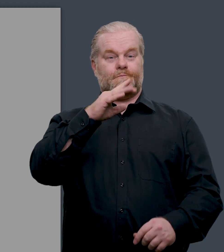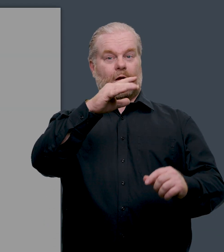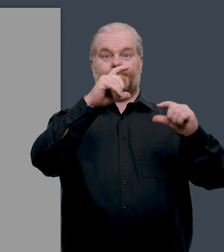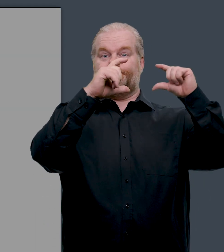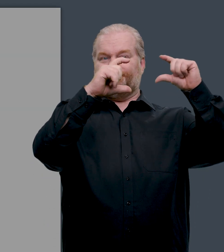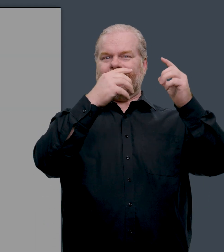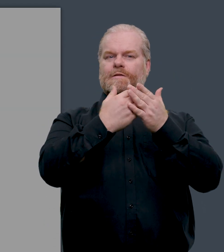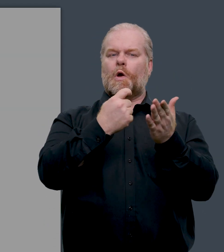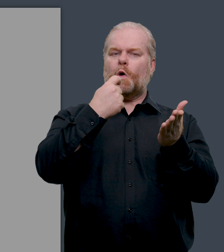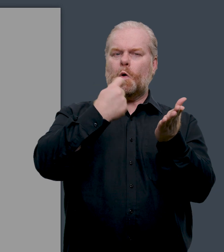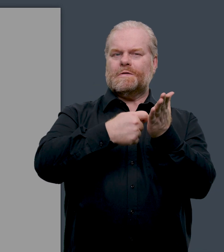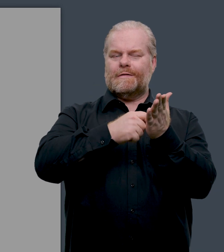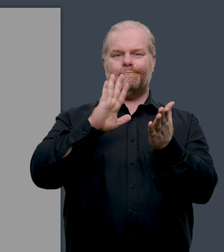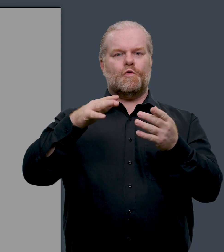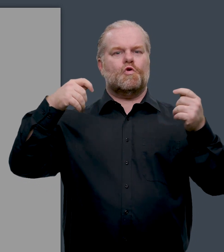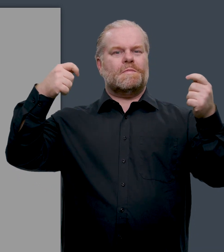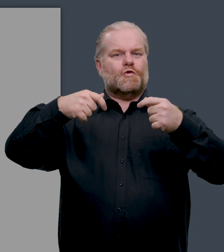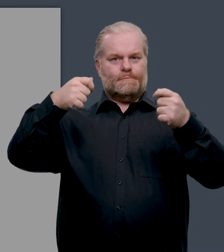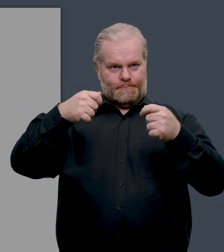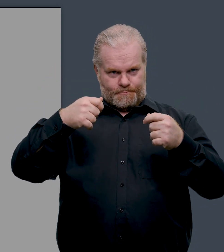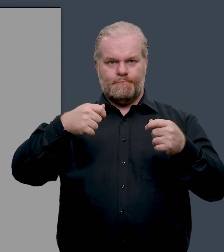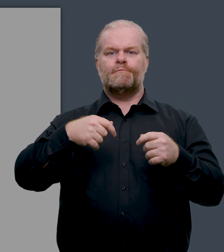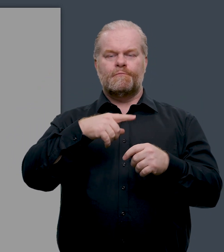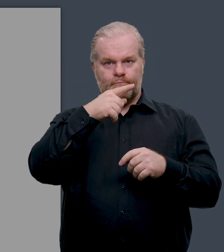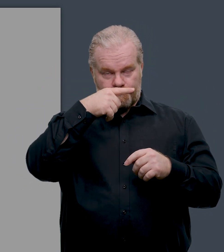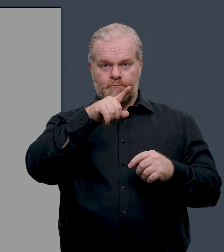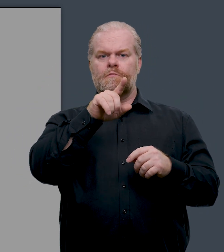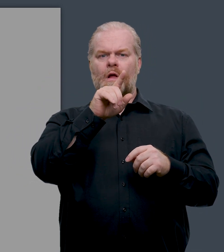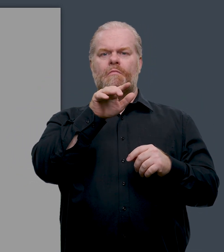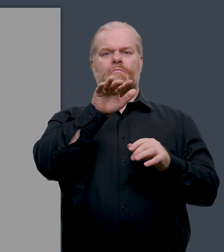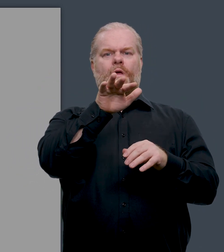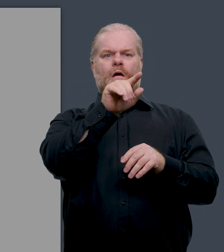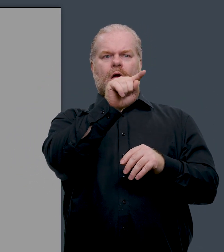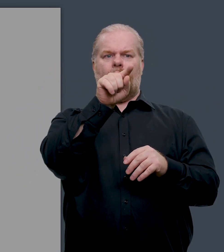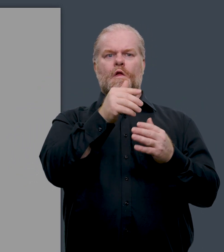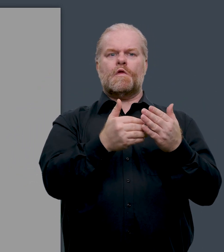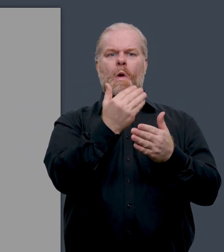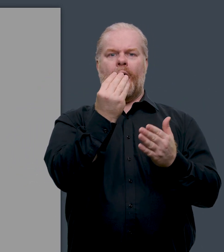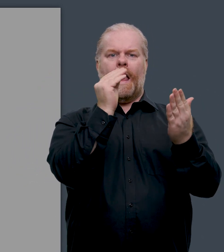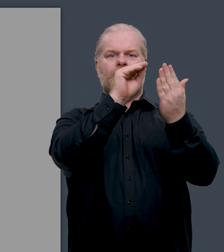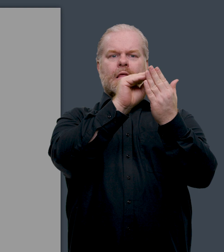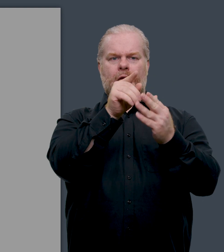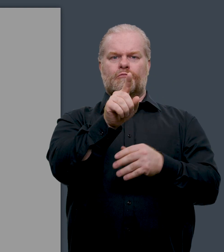Gehen Sie nun unter dem Reiter „Kosten des Stipendiums“. Klicken Sie auf „Neuer Eintrag“ und